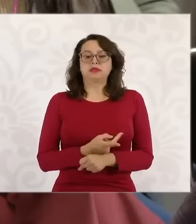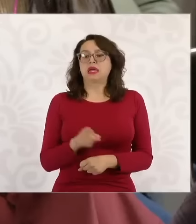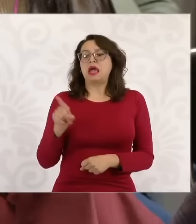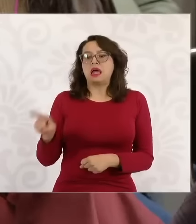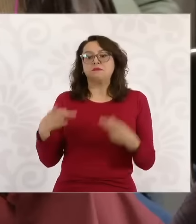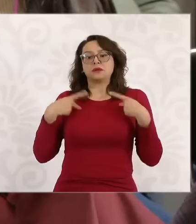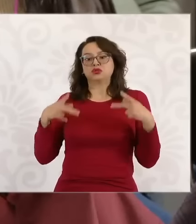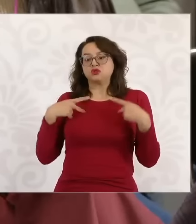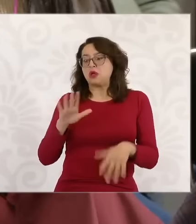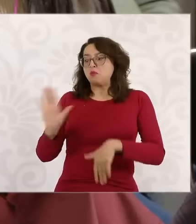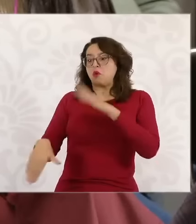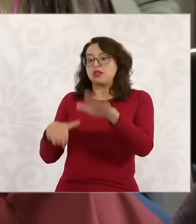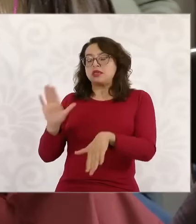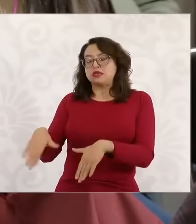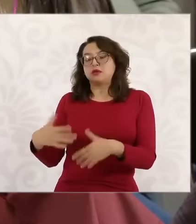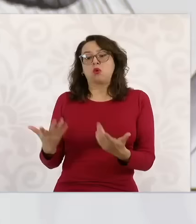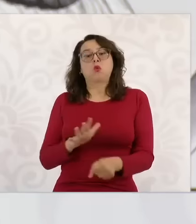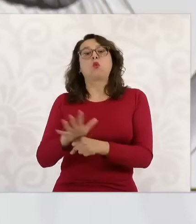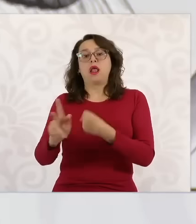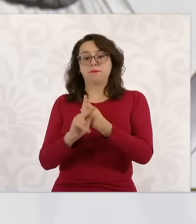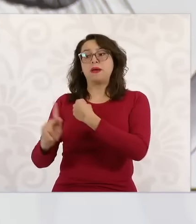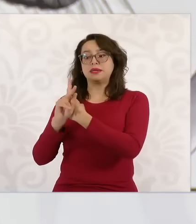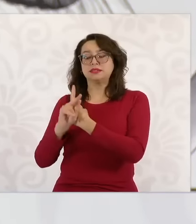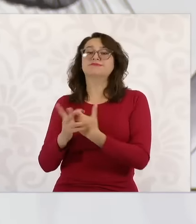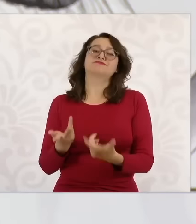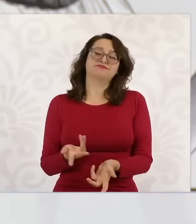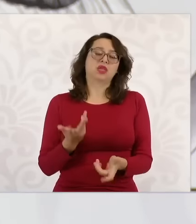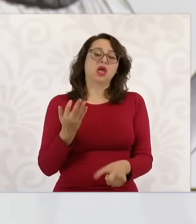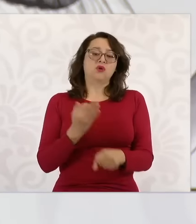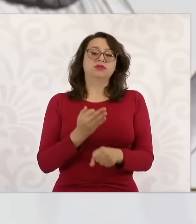eran los abatidos y este sobreviviente. Estamos preguntando con al gobierno de Estados Unidos,